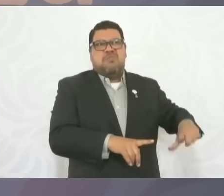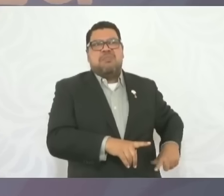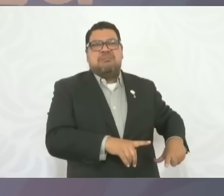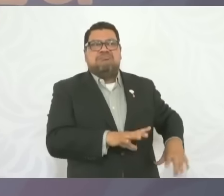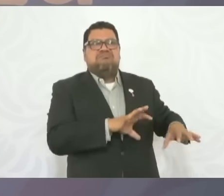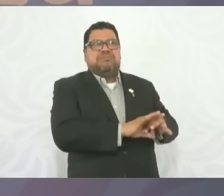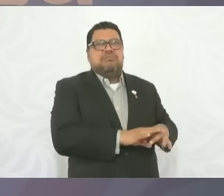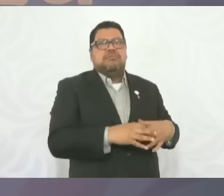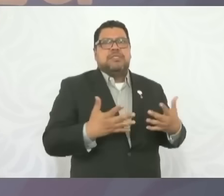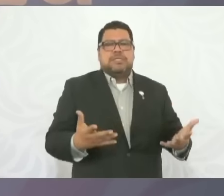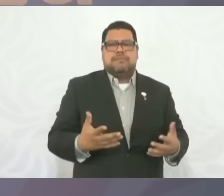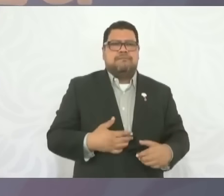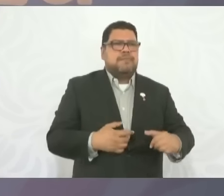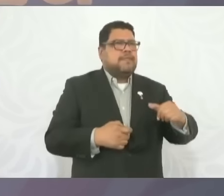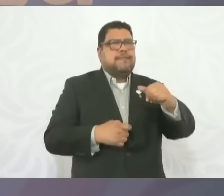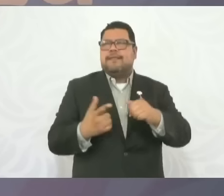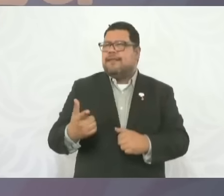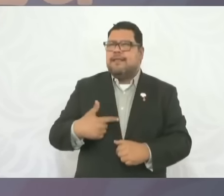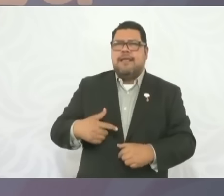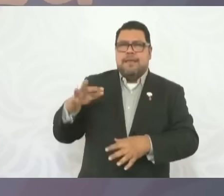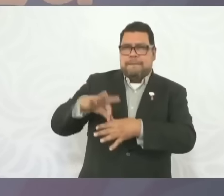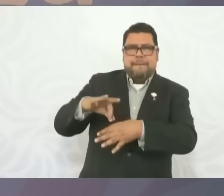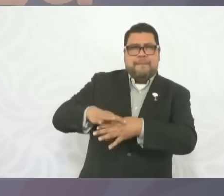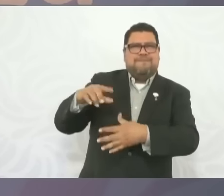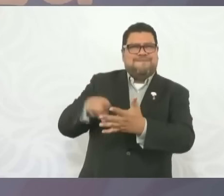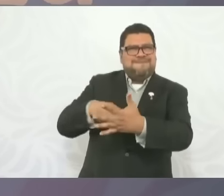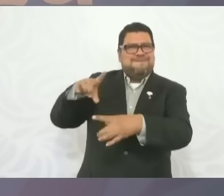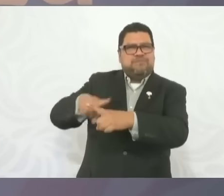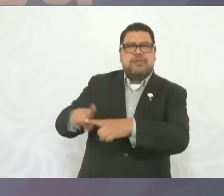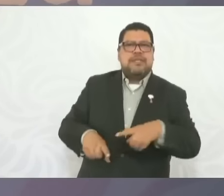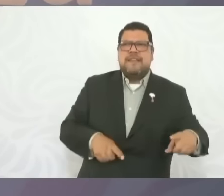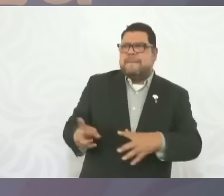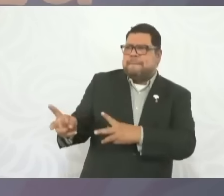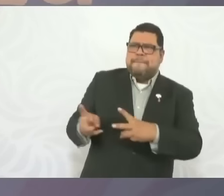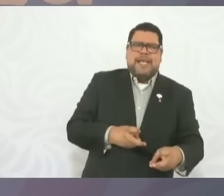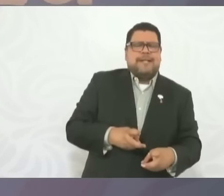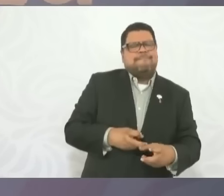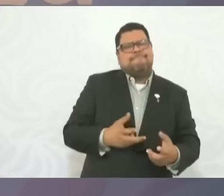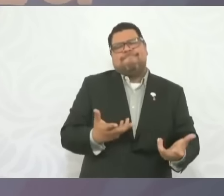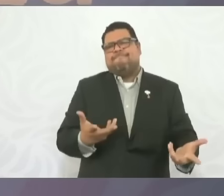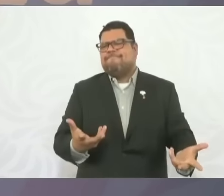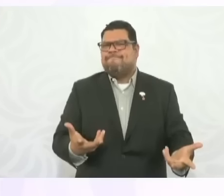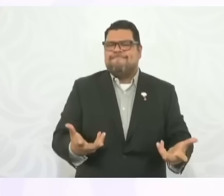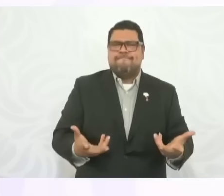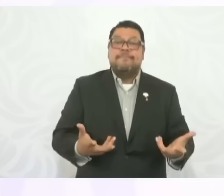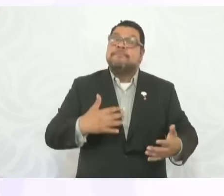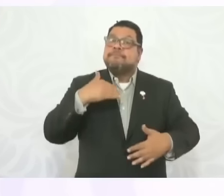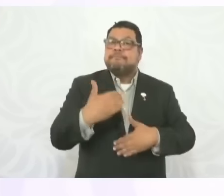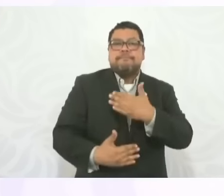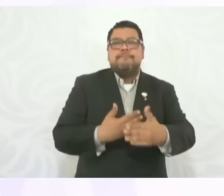Se necesitó un fraude electoral para garantizar el neoliberalismo en México. Además, por si fuera